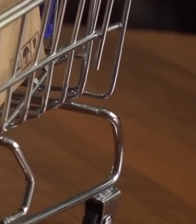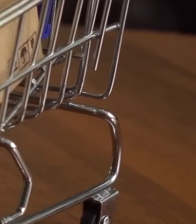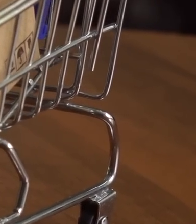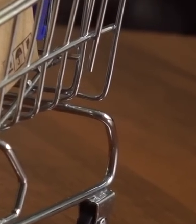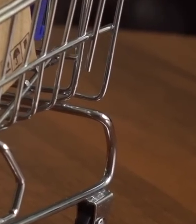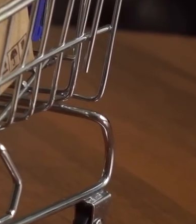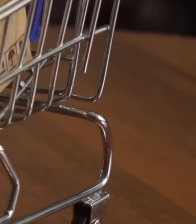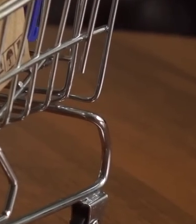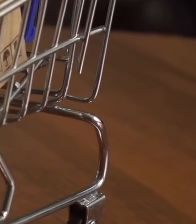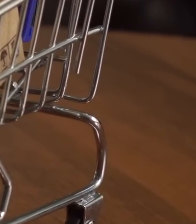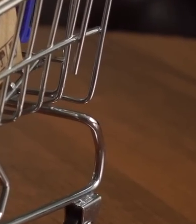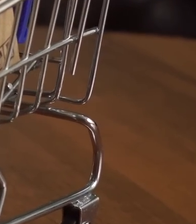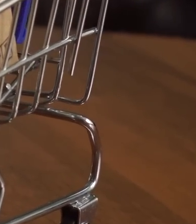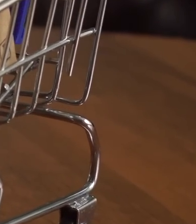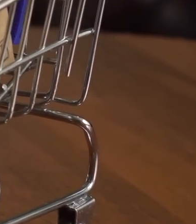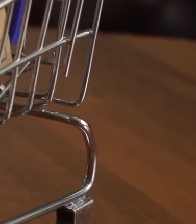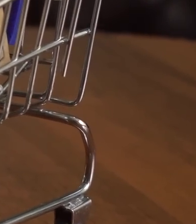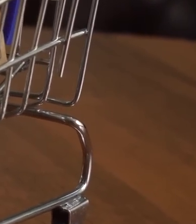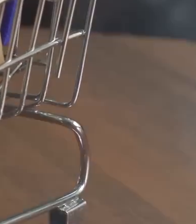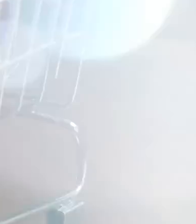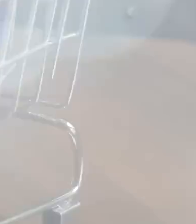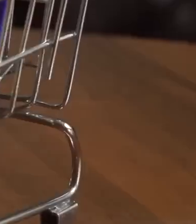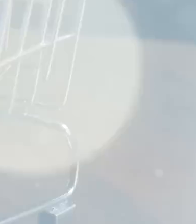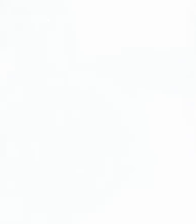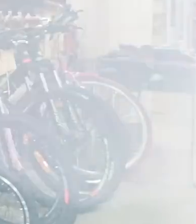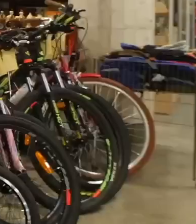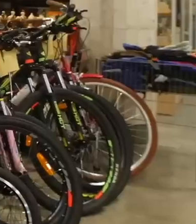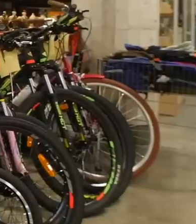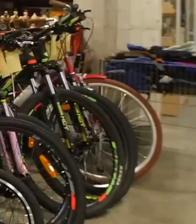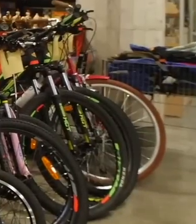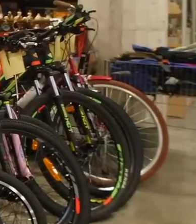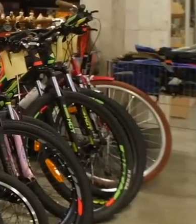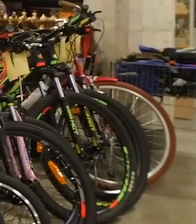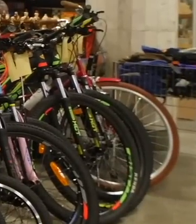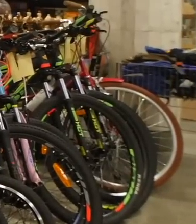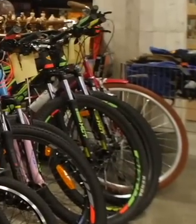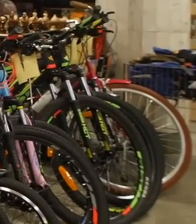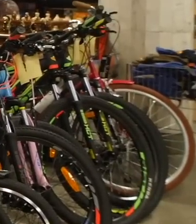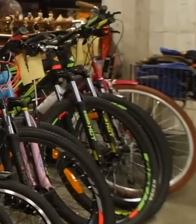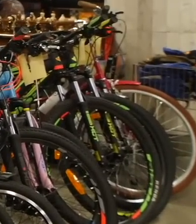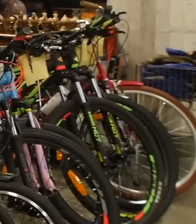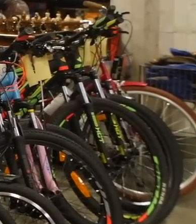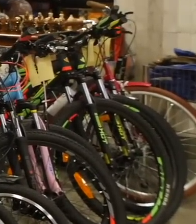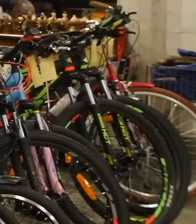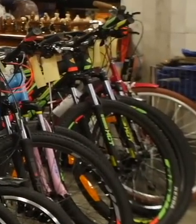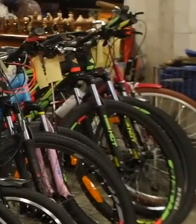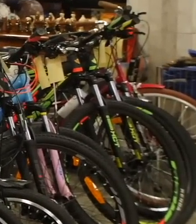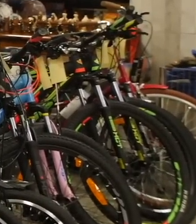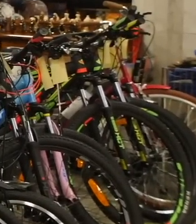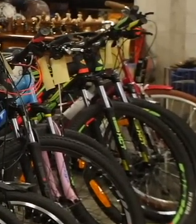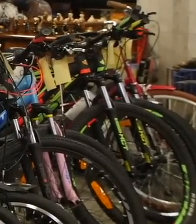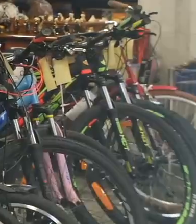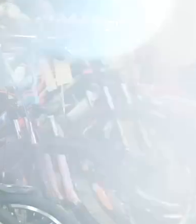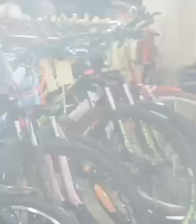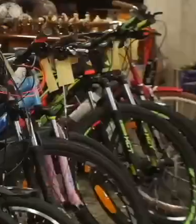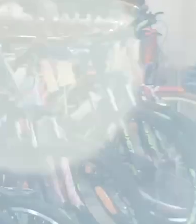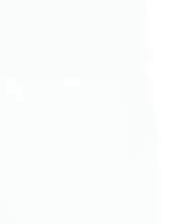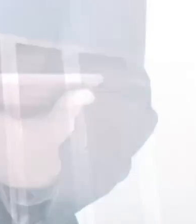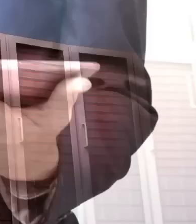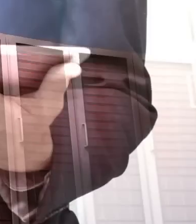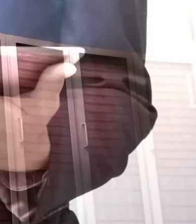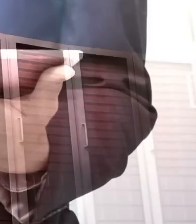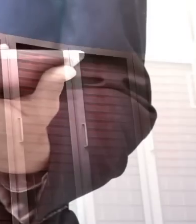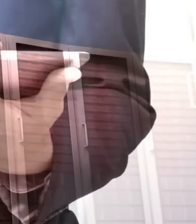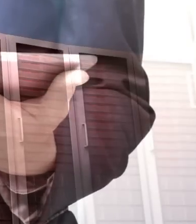nacionales que ofrece la marca pase de del 8% al 100% estos empresarios Ven a México como